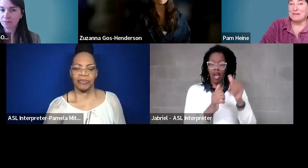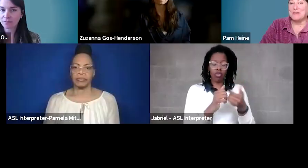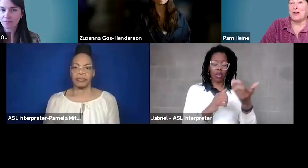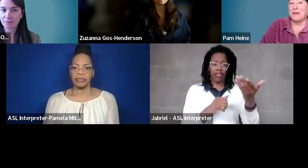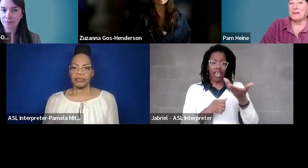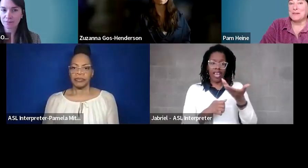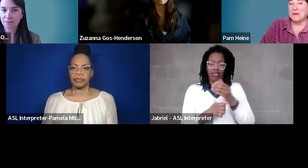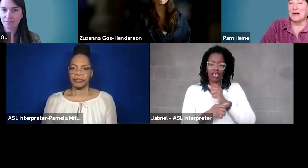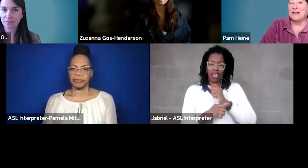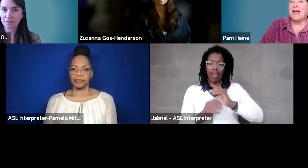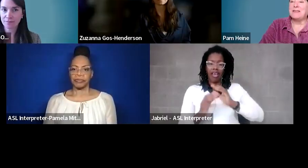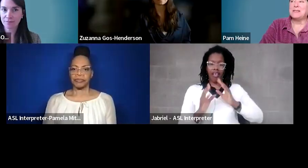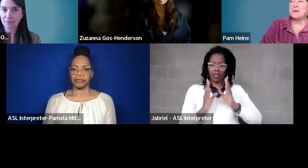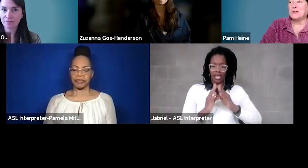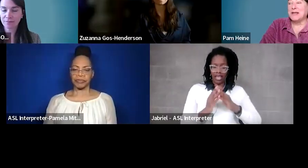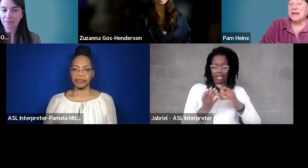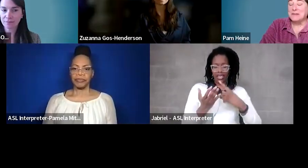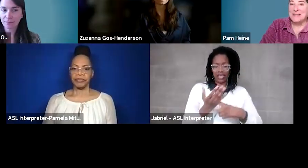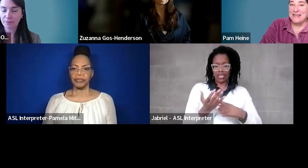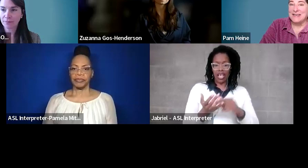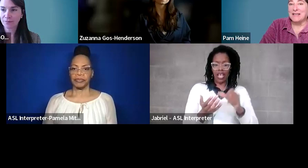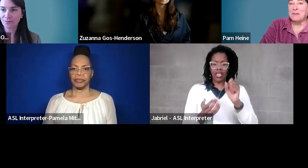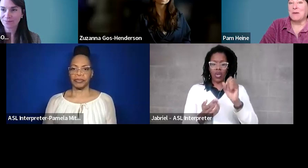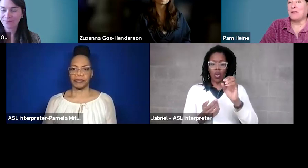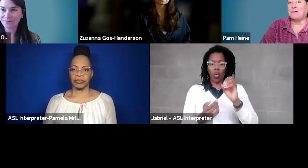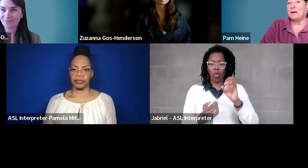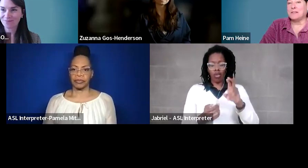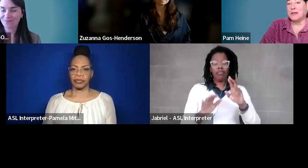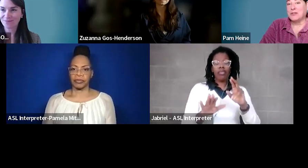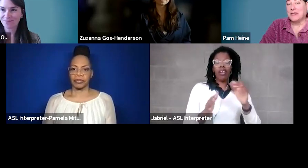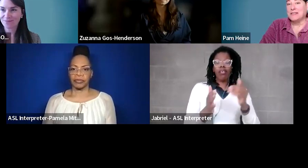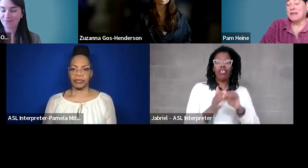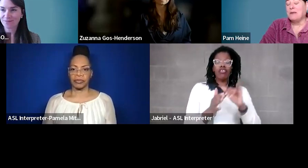para hablar sobre SOAR y aquí es donde Jarita entra como especialista en asuntos públicos.